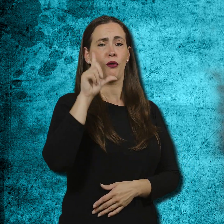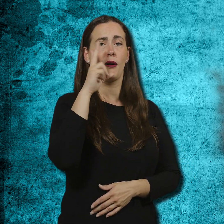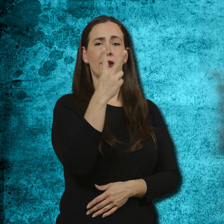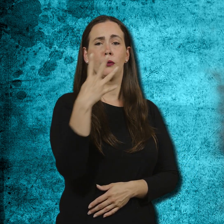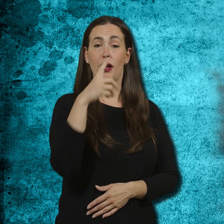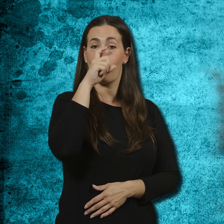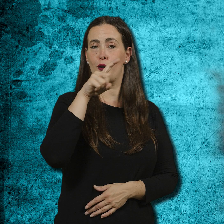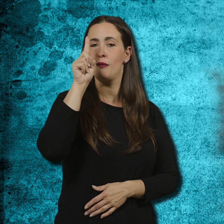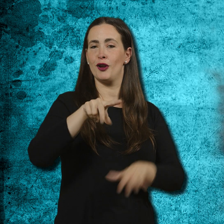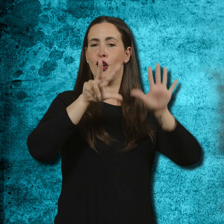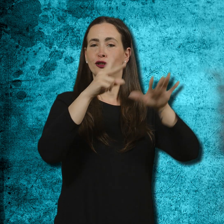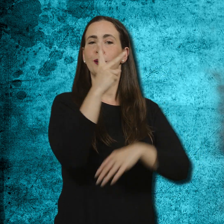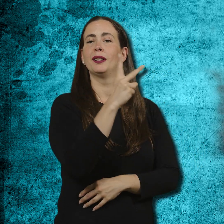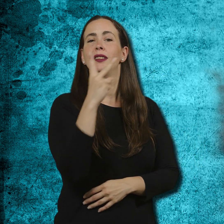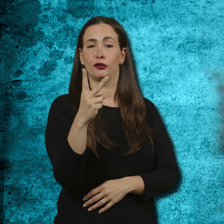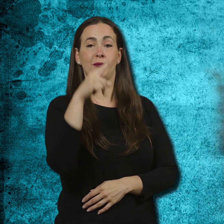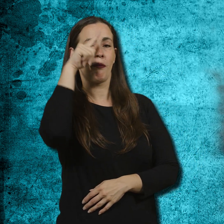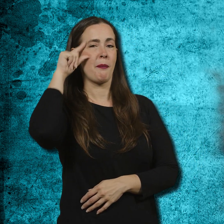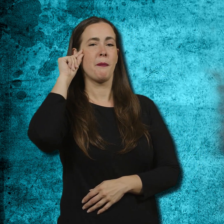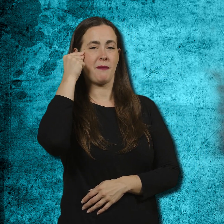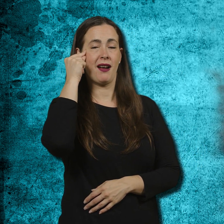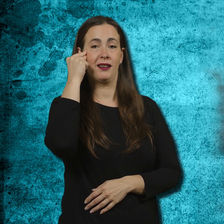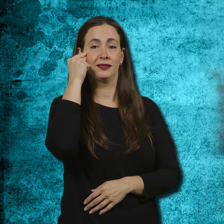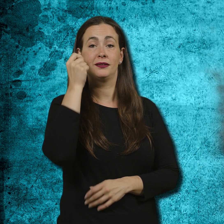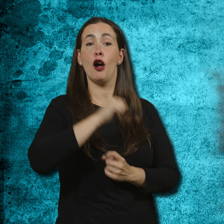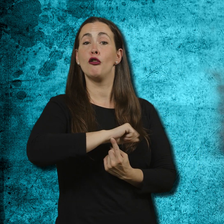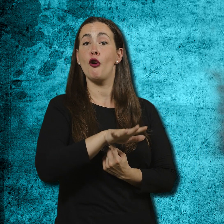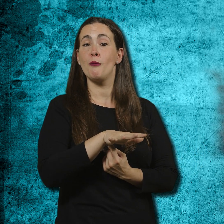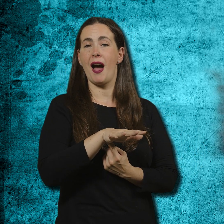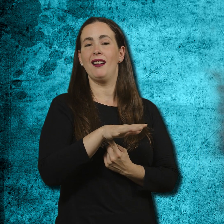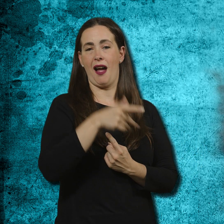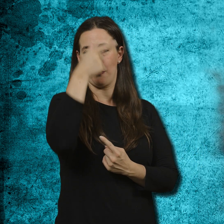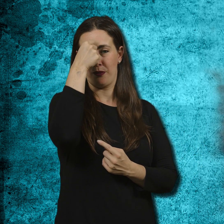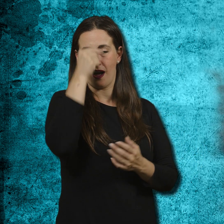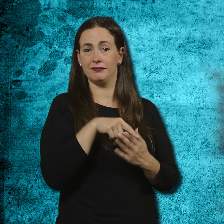Va néixer el 24 de juliol de 1822 a Manresa (el Bages, Barcelona)